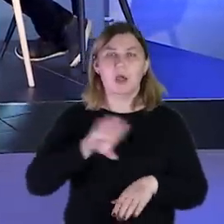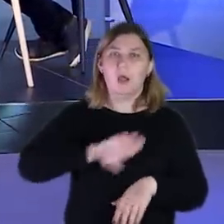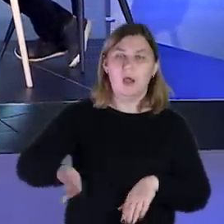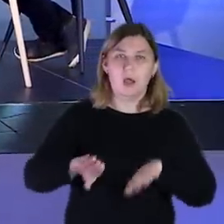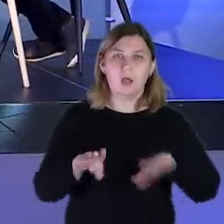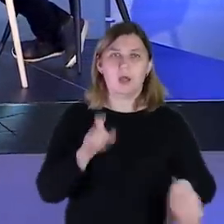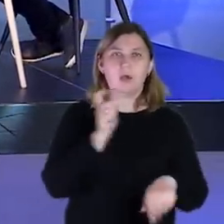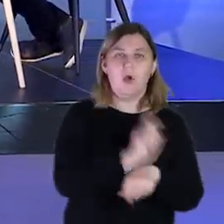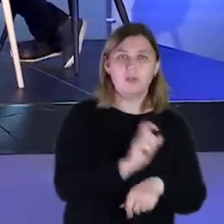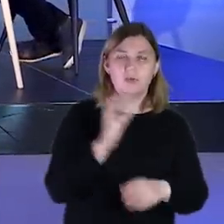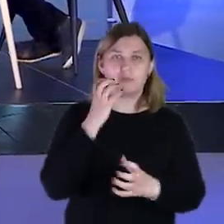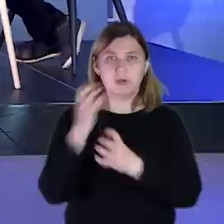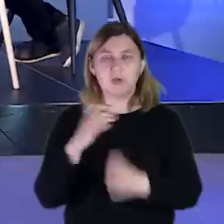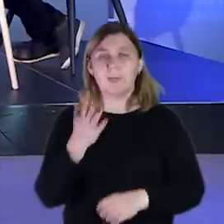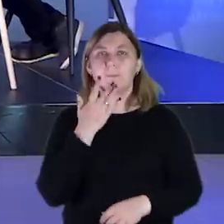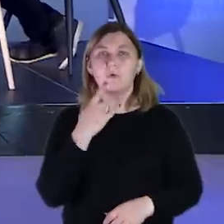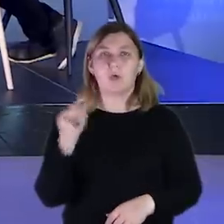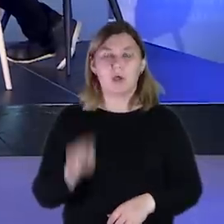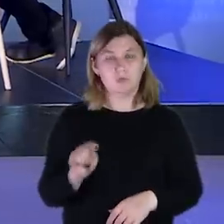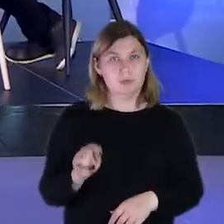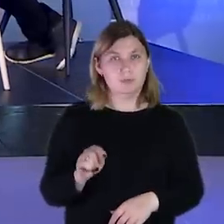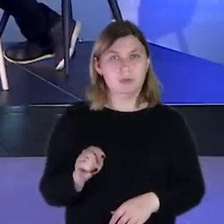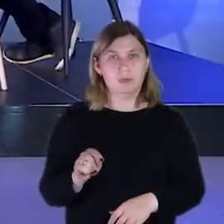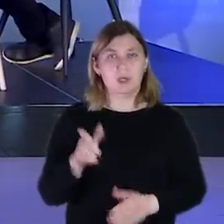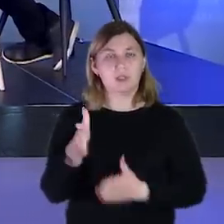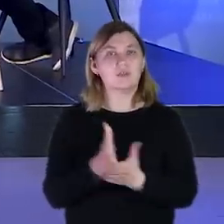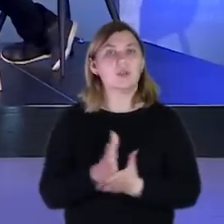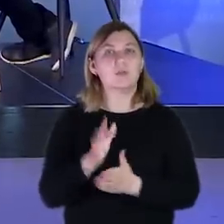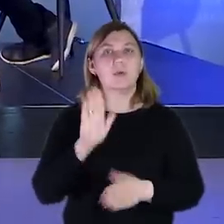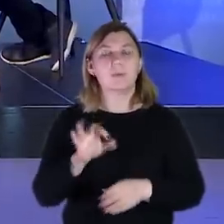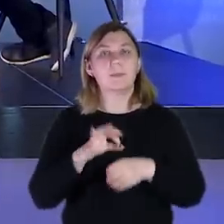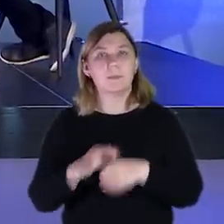oddzielny kontrwywiad. Mówimy tutaj o tym, że te służby miały prowadzić jednocześnie